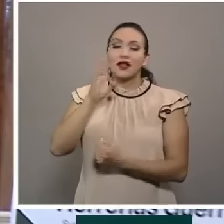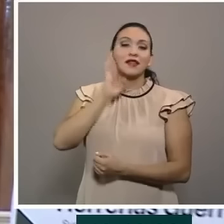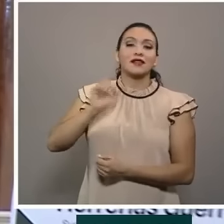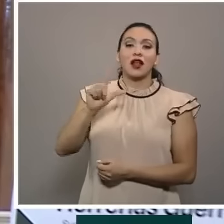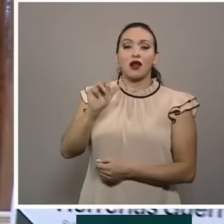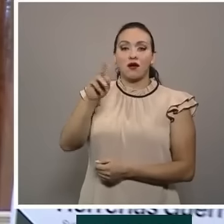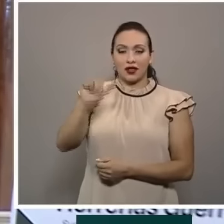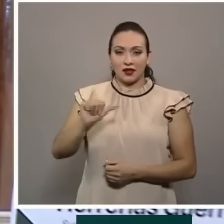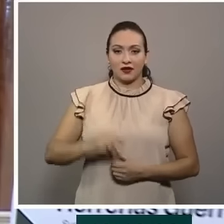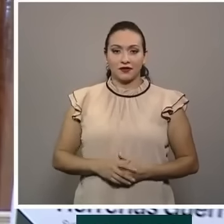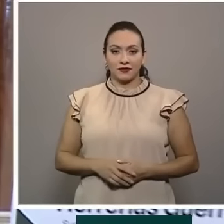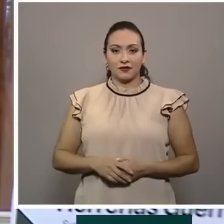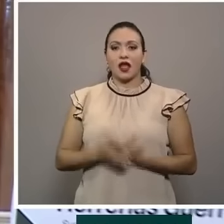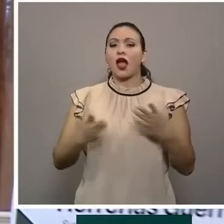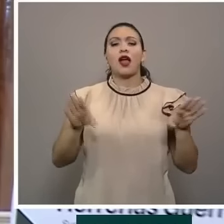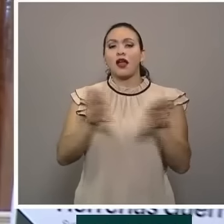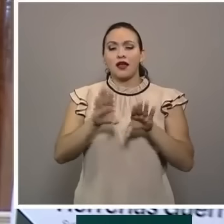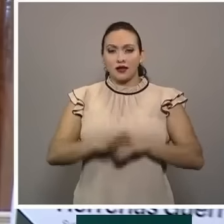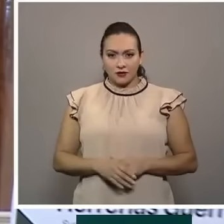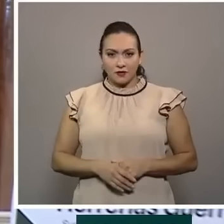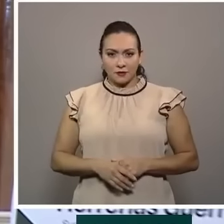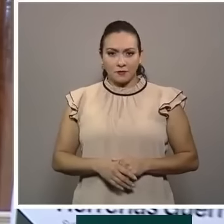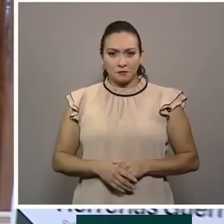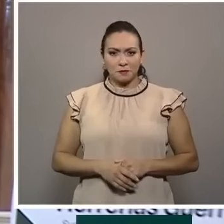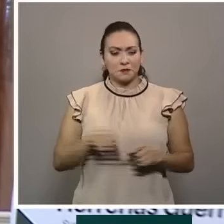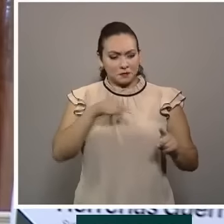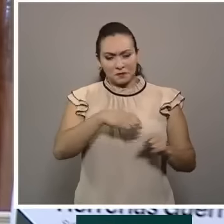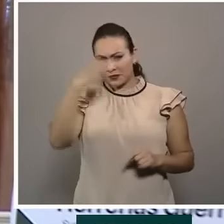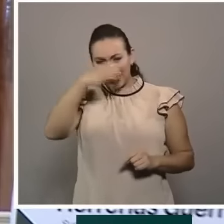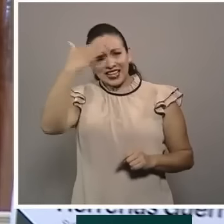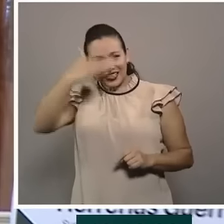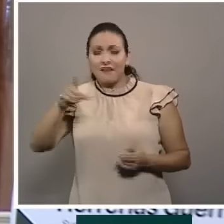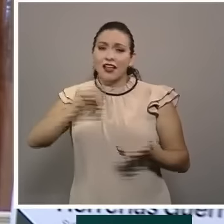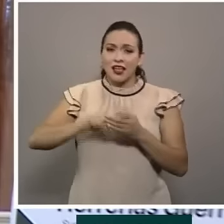lo hace con gran acierto y conocimiento del multiculturalismo y la defensa de los derechos